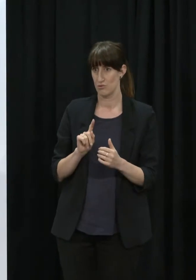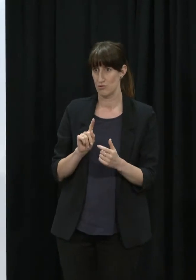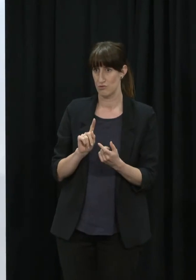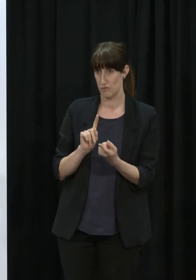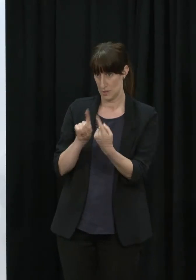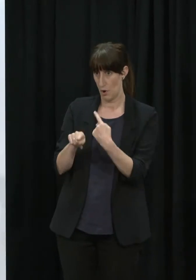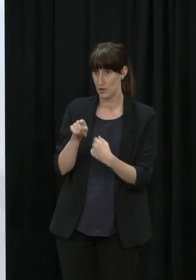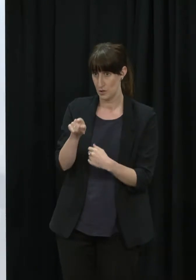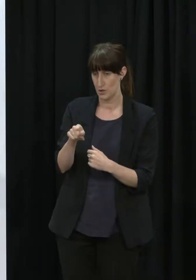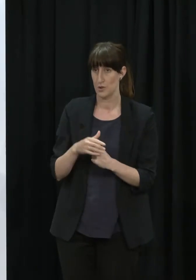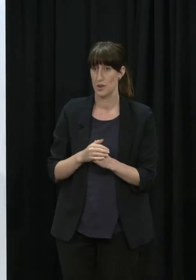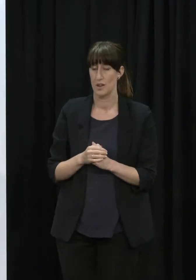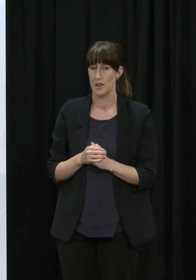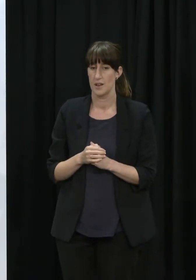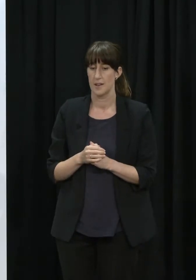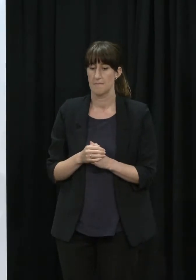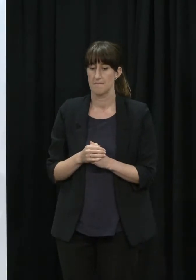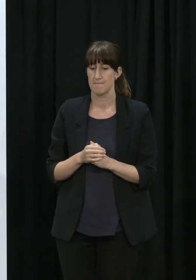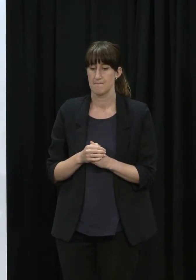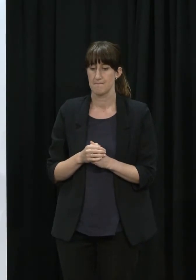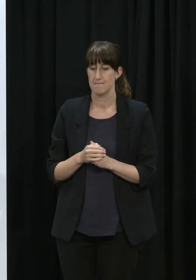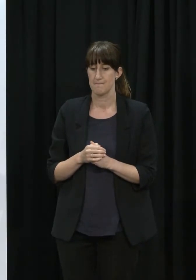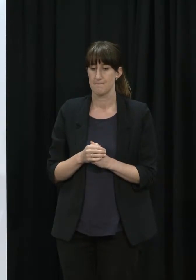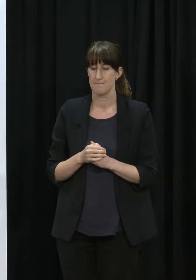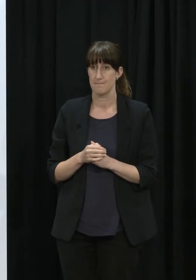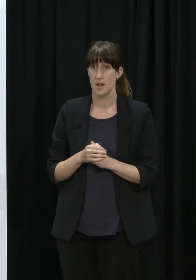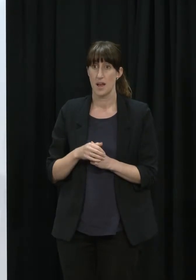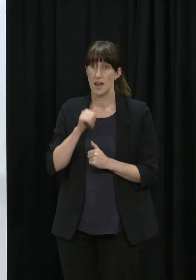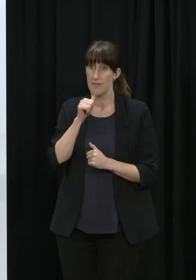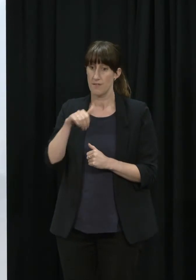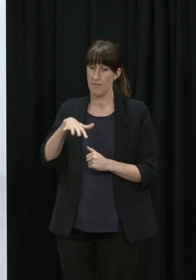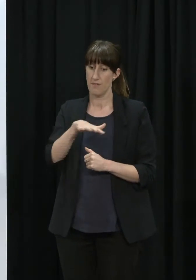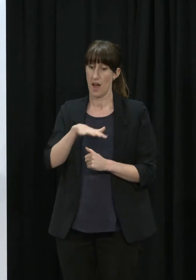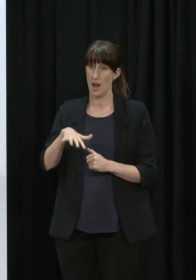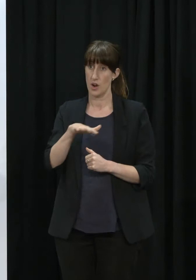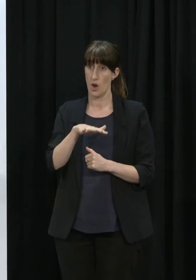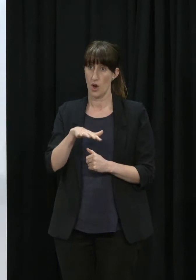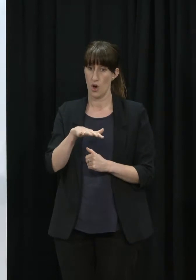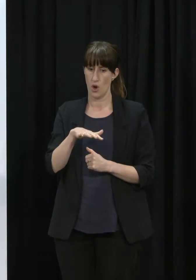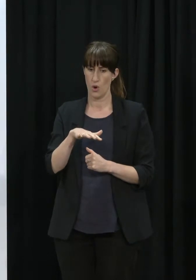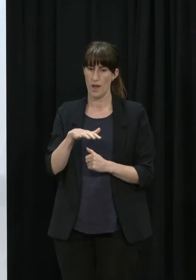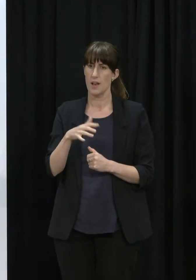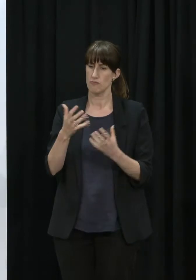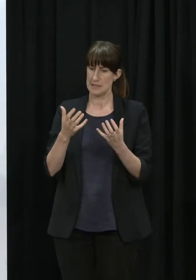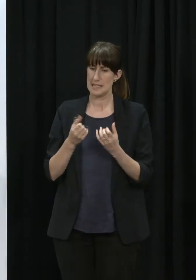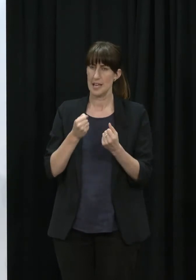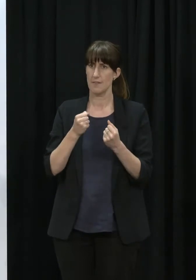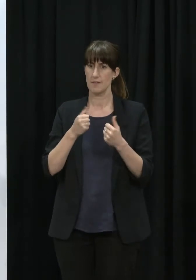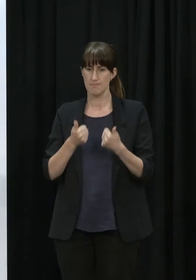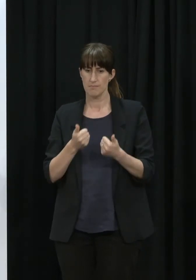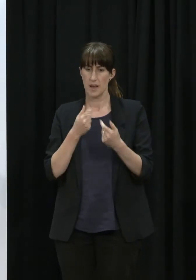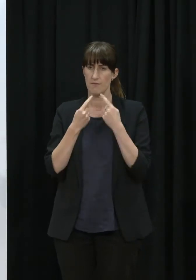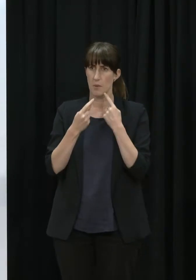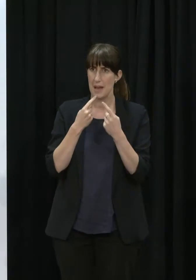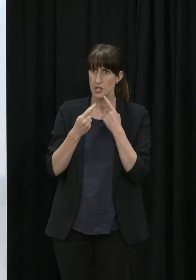ratou ki te kawe ki nga matua e